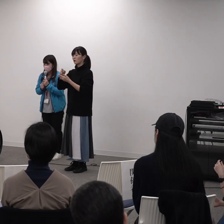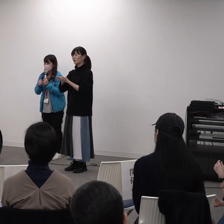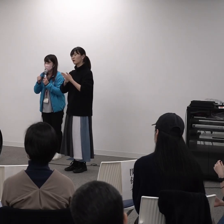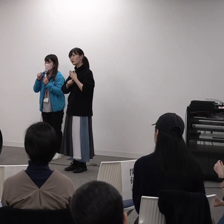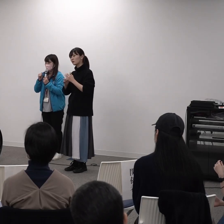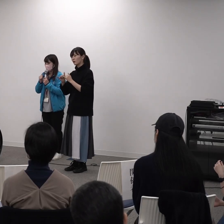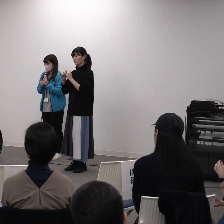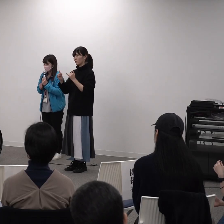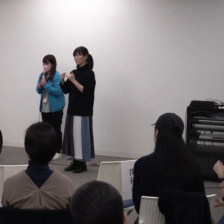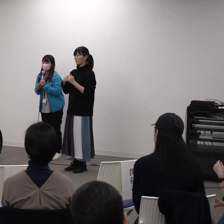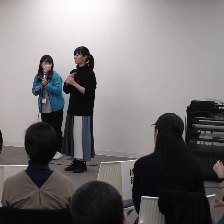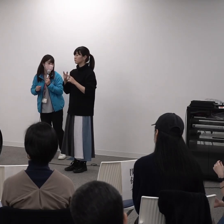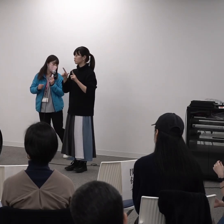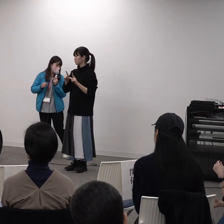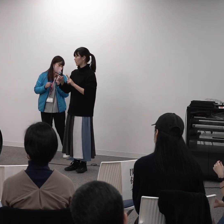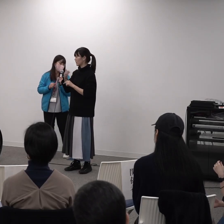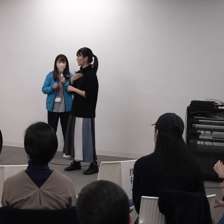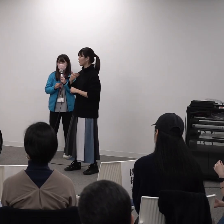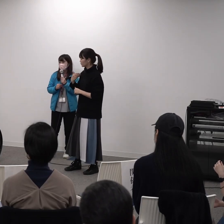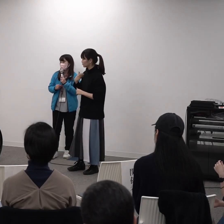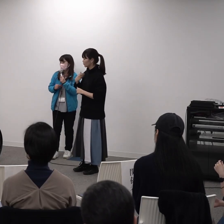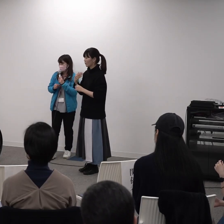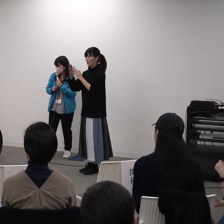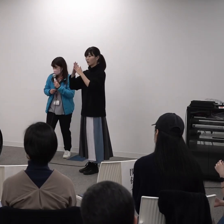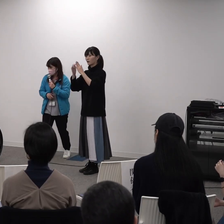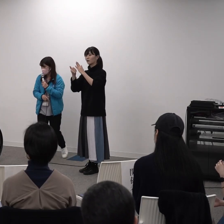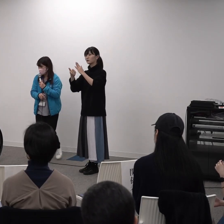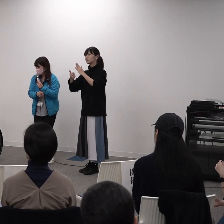安心して留守番ができるようになったりします